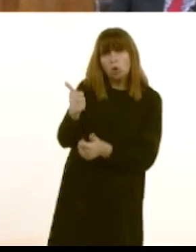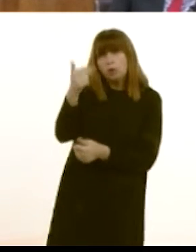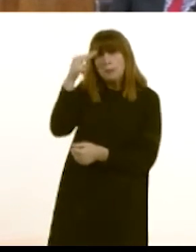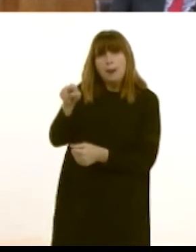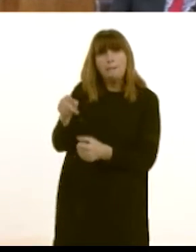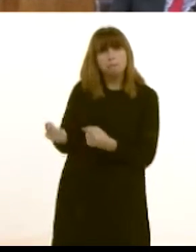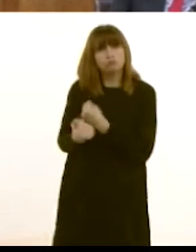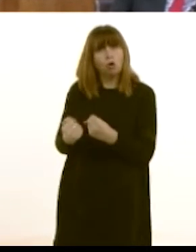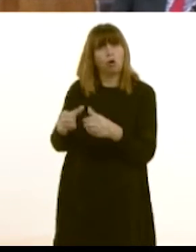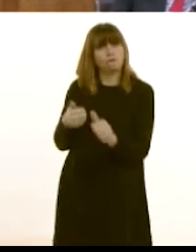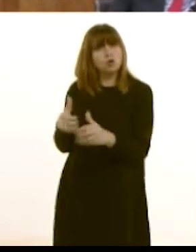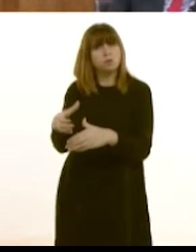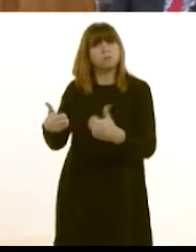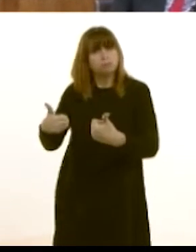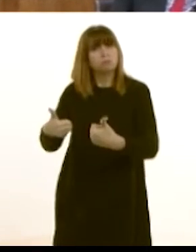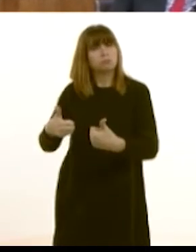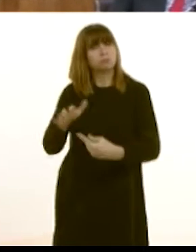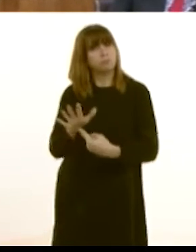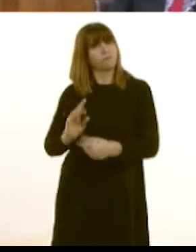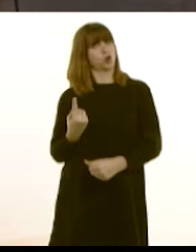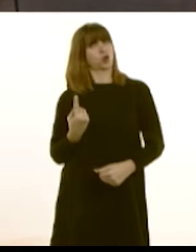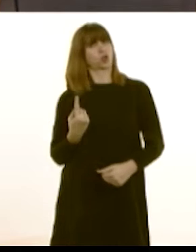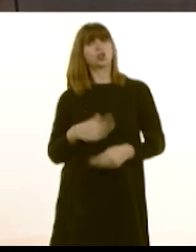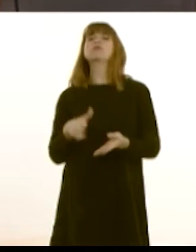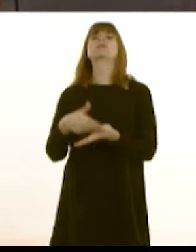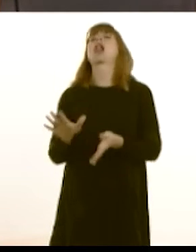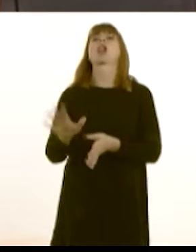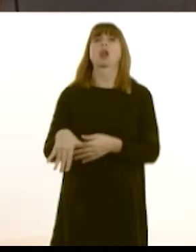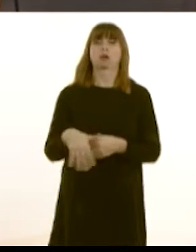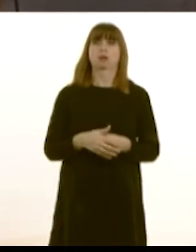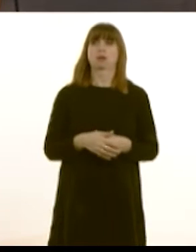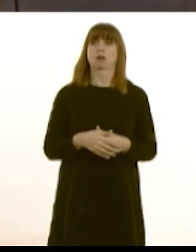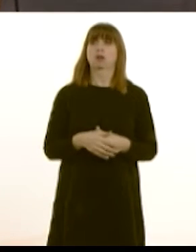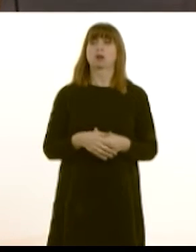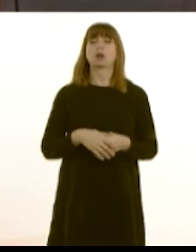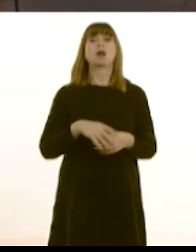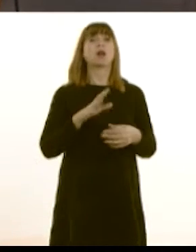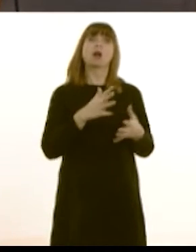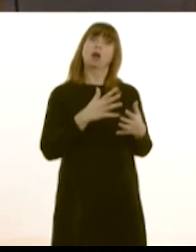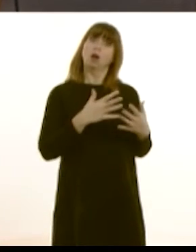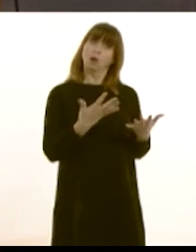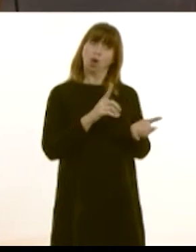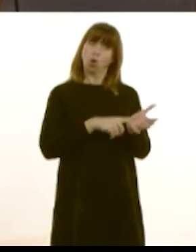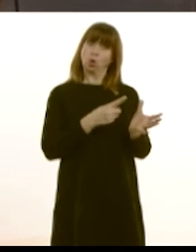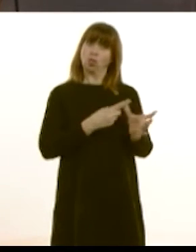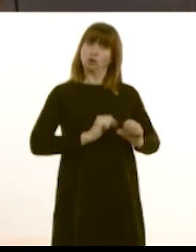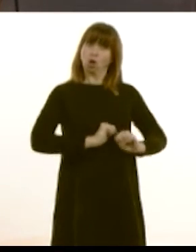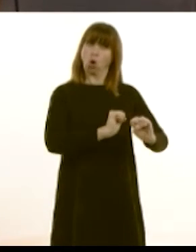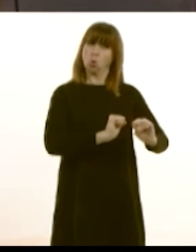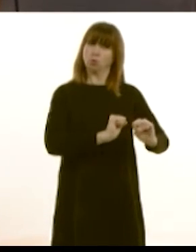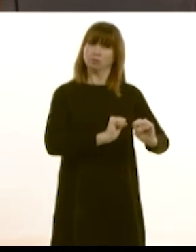ar unrhyw gynnig i drosglwyddo asedau a chynnal diwydrwydd taladwy o unrhyw sefydliad preifat